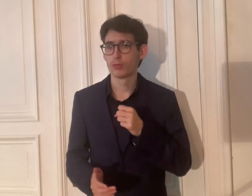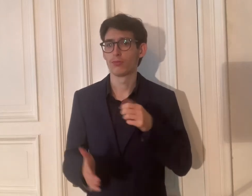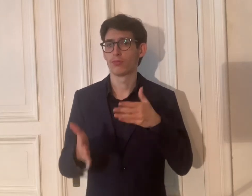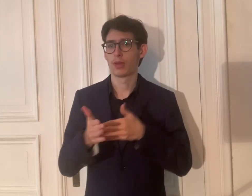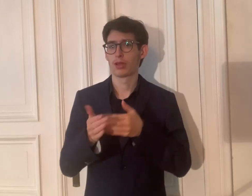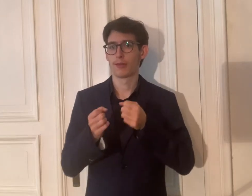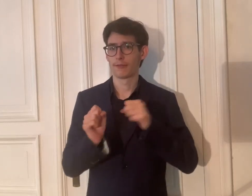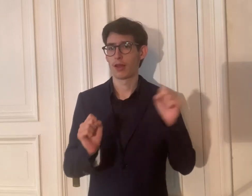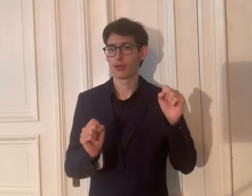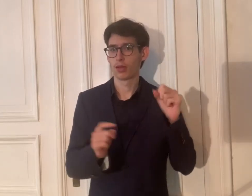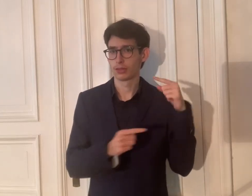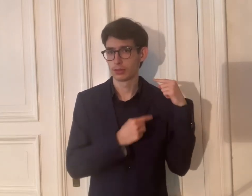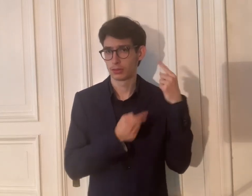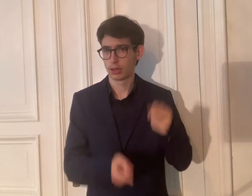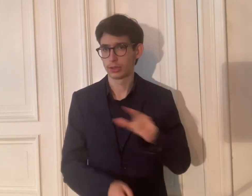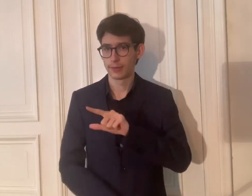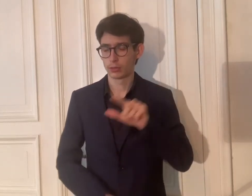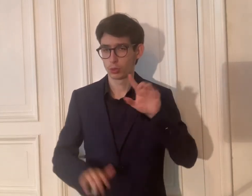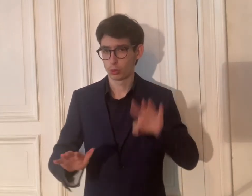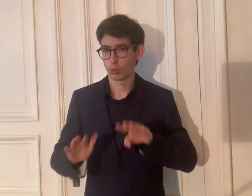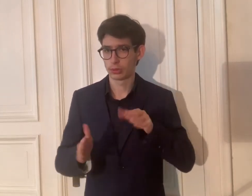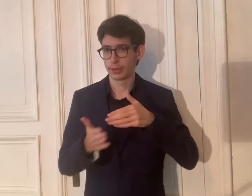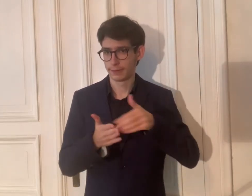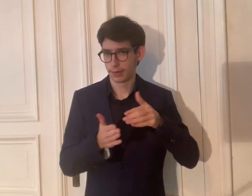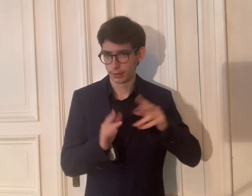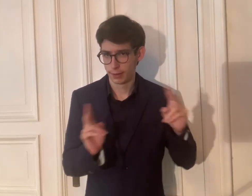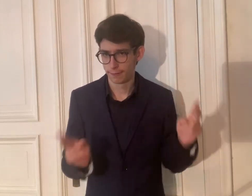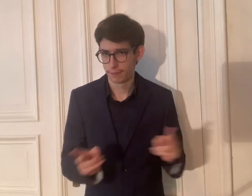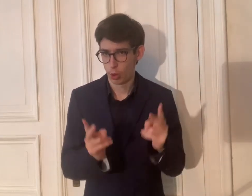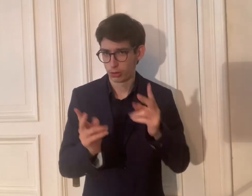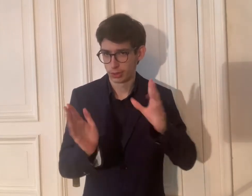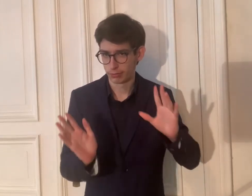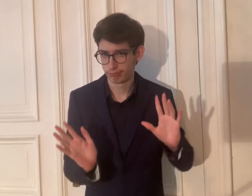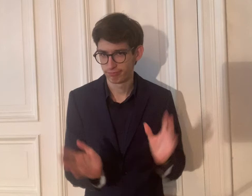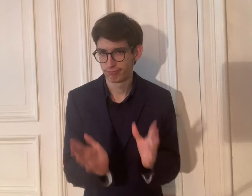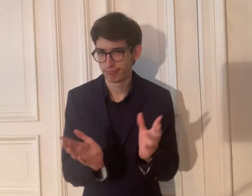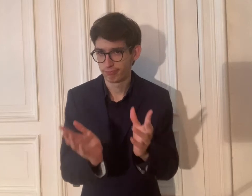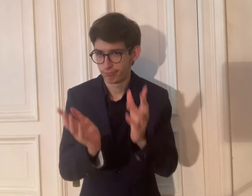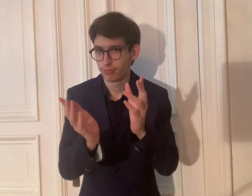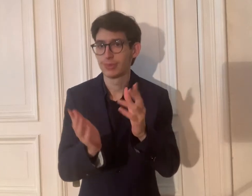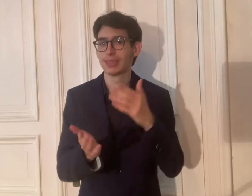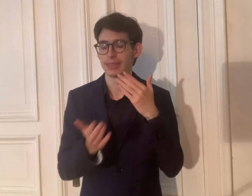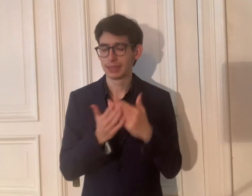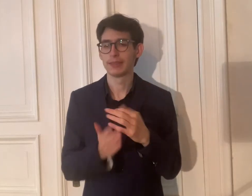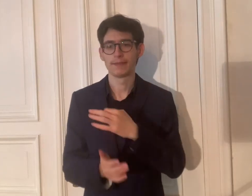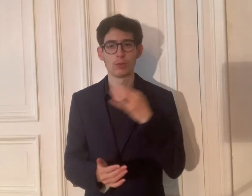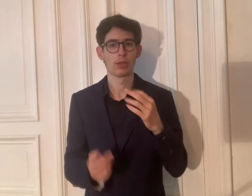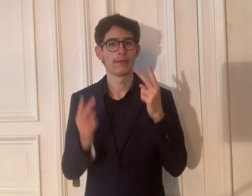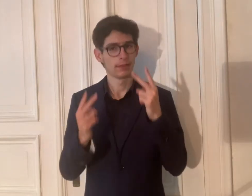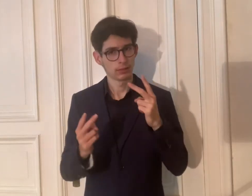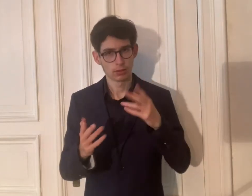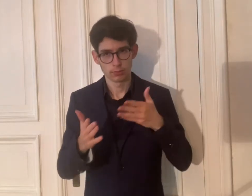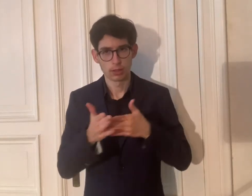Weil wir wünschen, dass die Barrierefreiheit seit 2019 weiter gefördert wird.